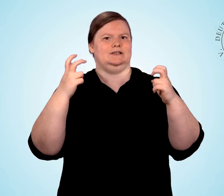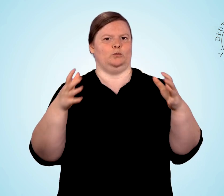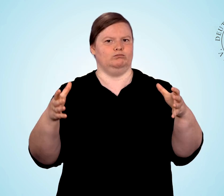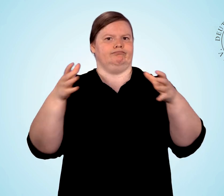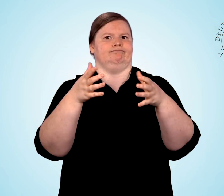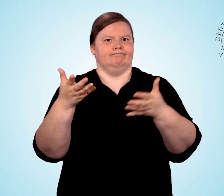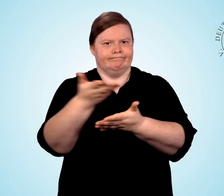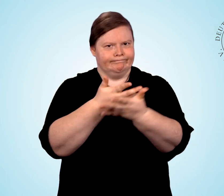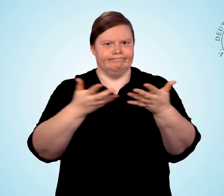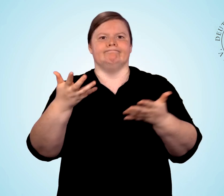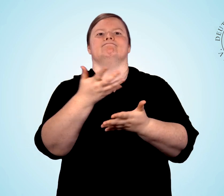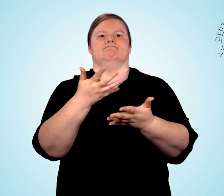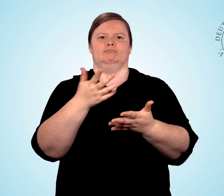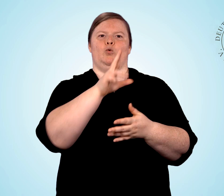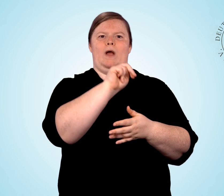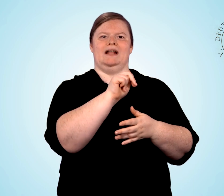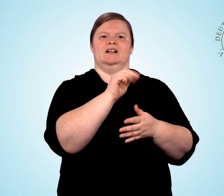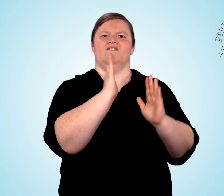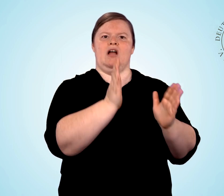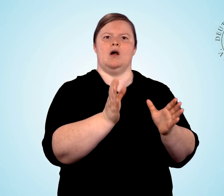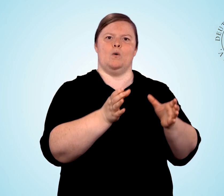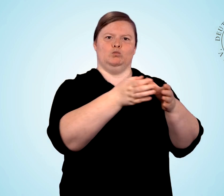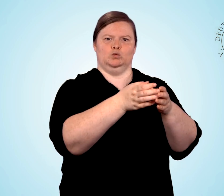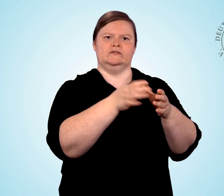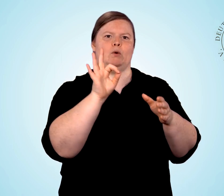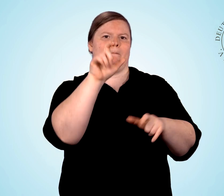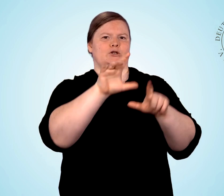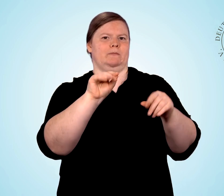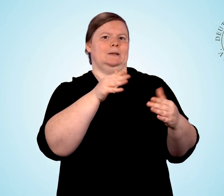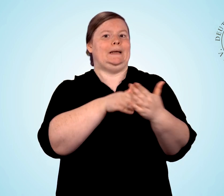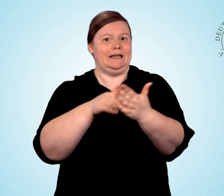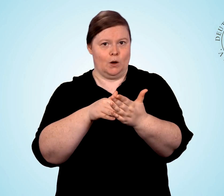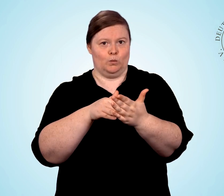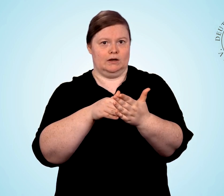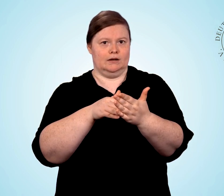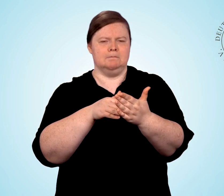um mit dem UN-Fachausschuss für Menschen mit Behinderungen